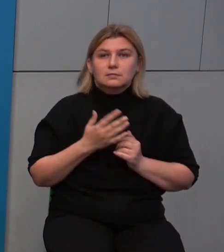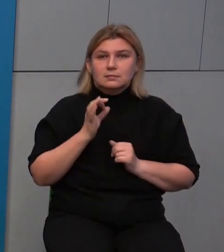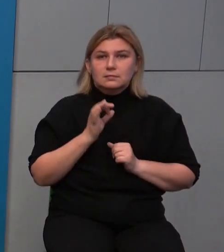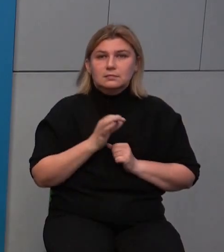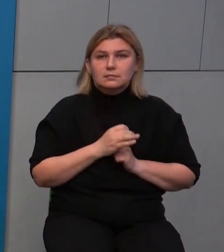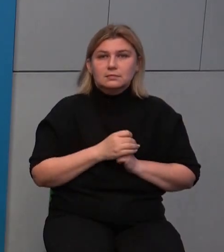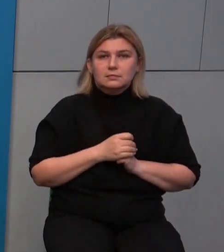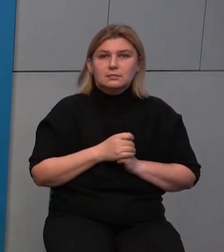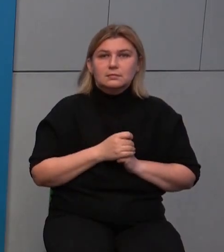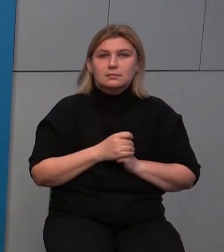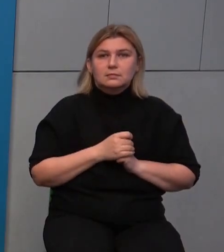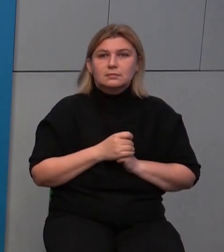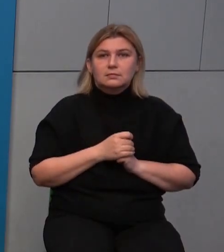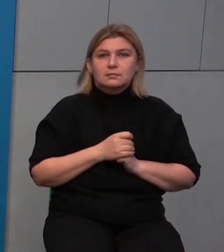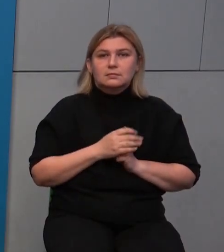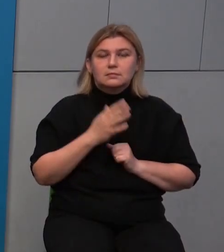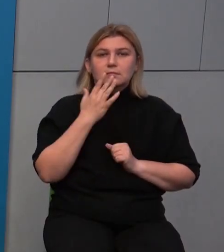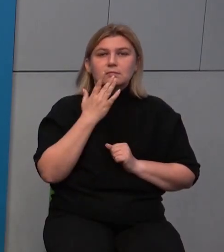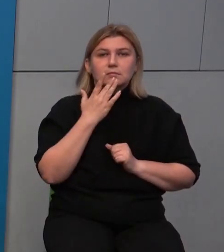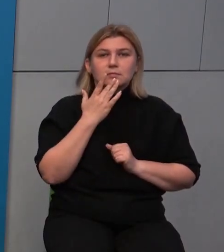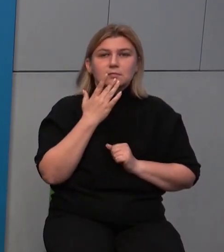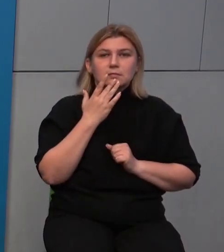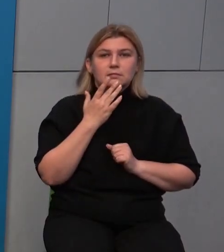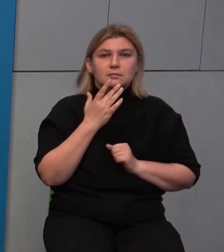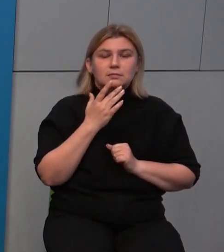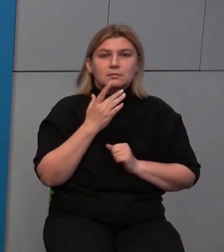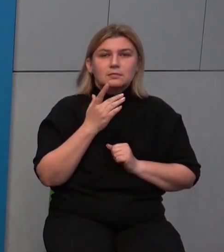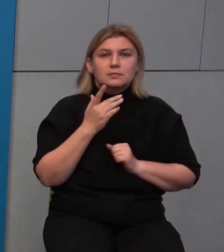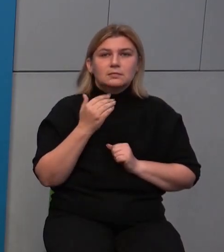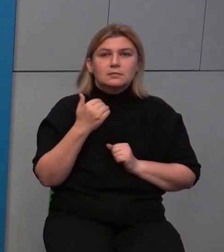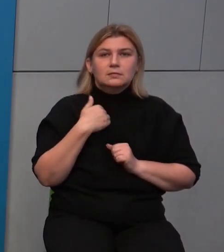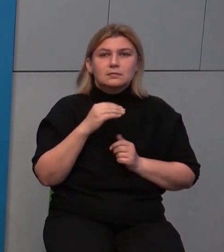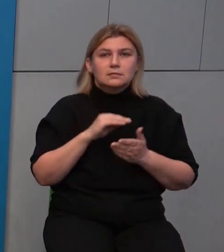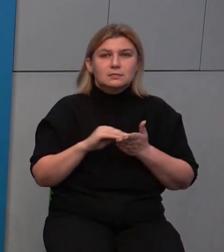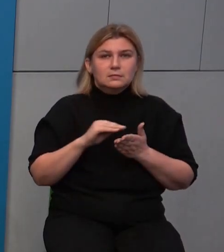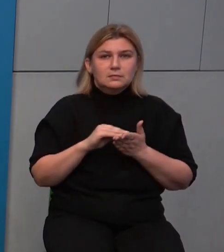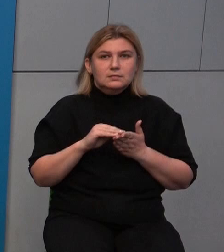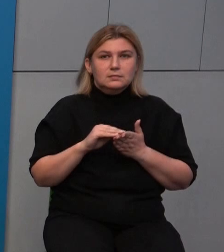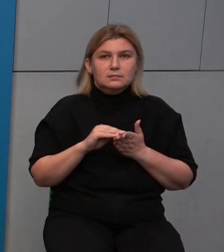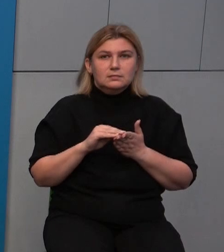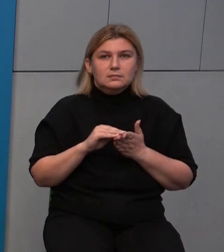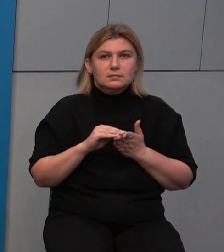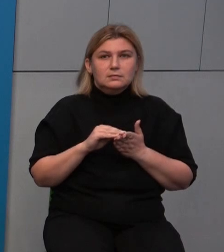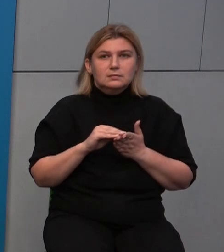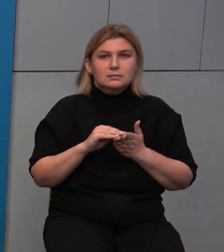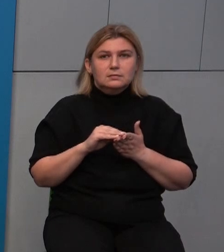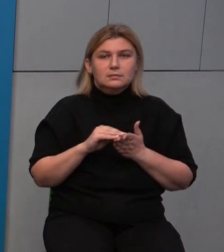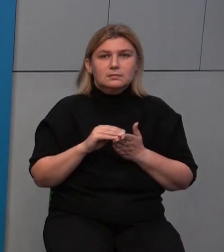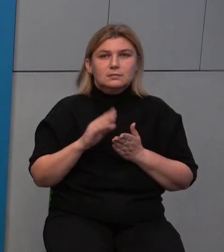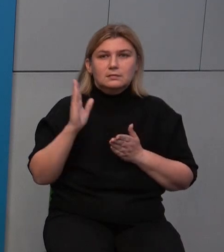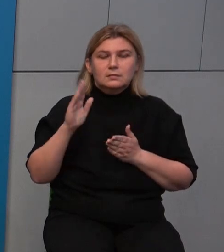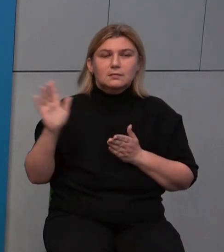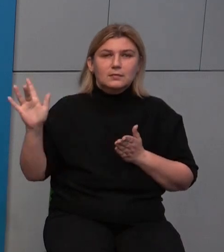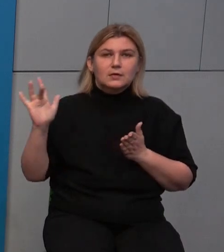W zapowiedzi było napisane, że dotrze pani, dotarła, przepraszam,